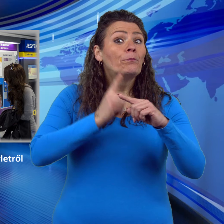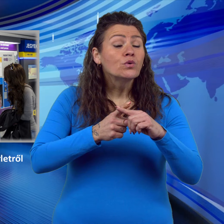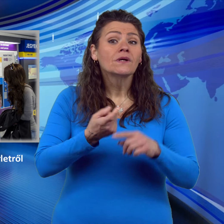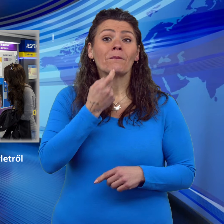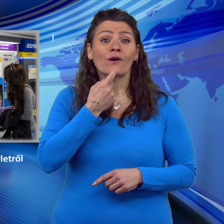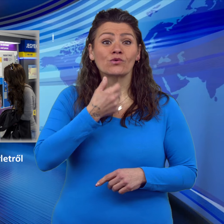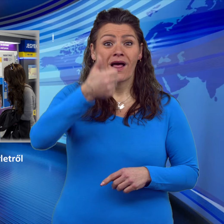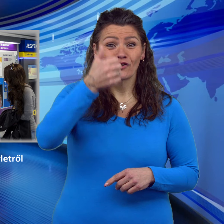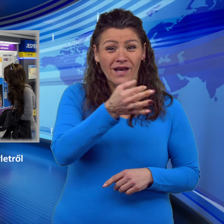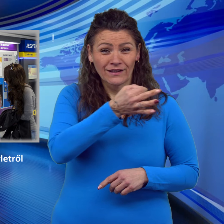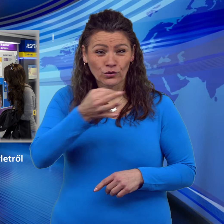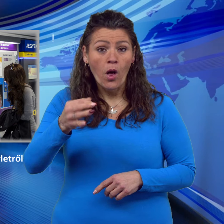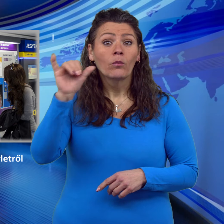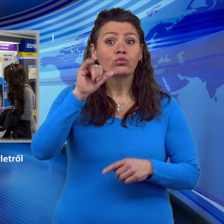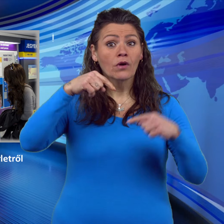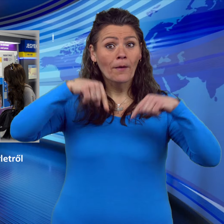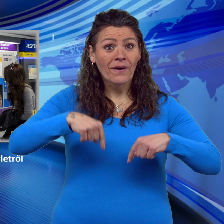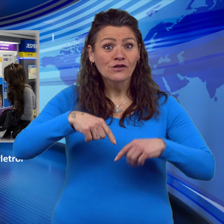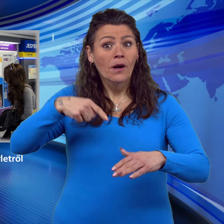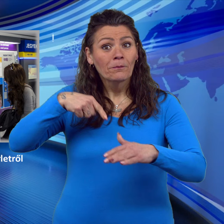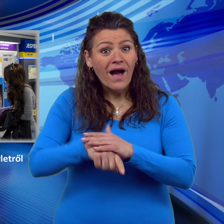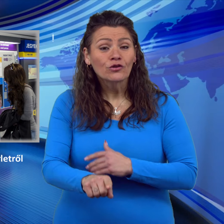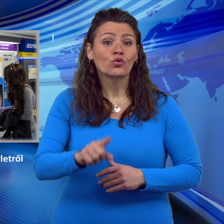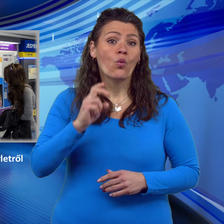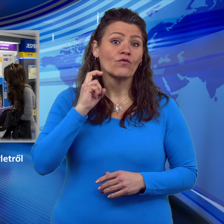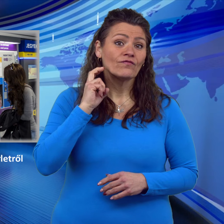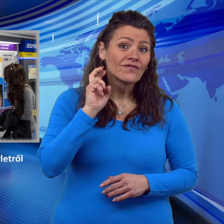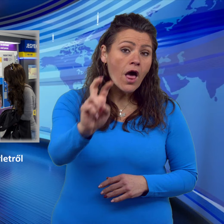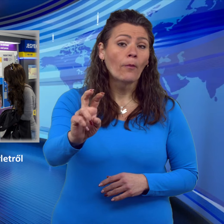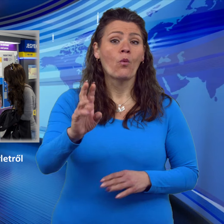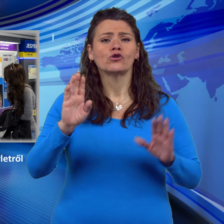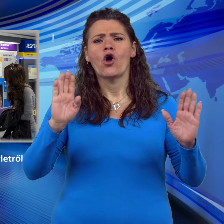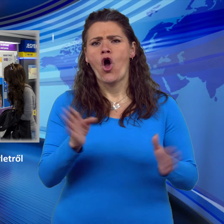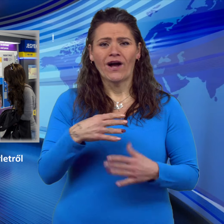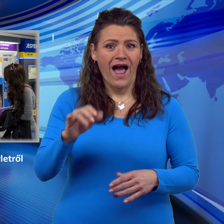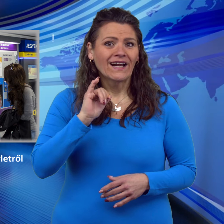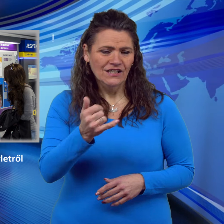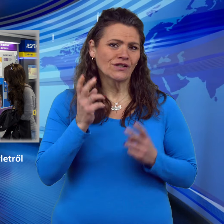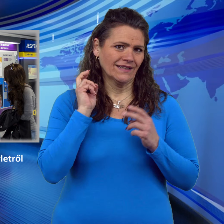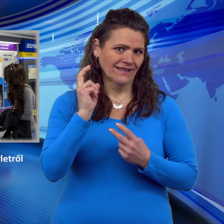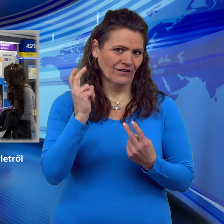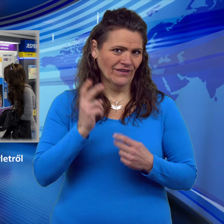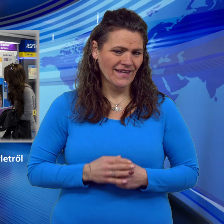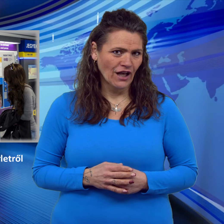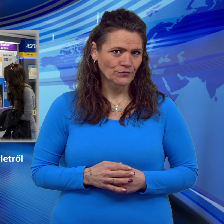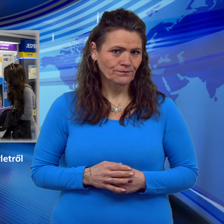és Budapesten a BKK járatain is elfogadják.